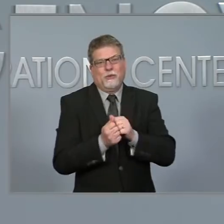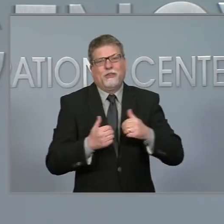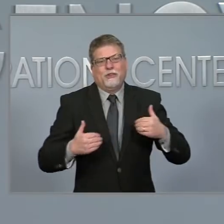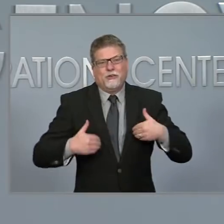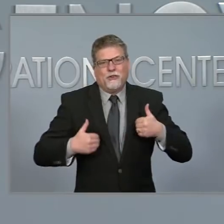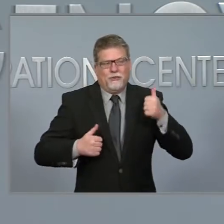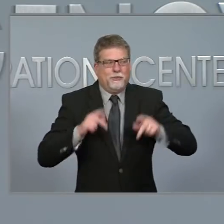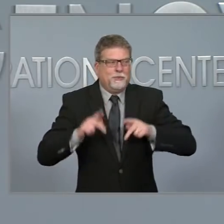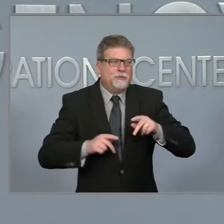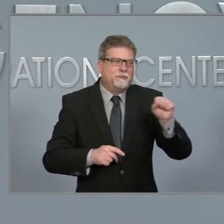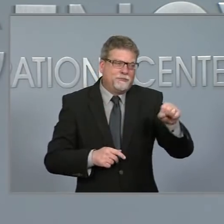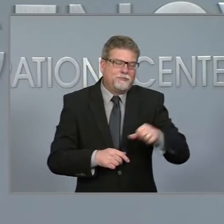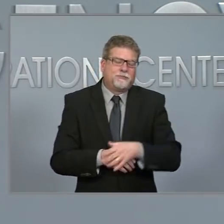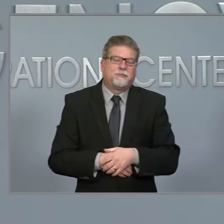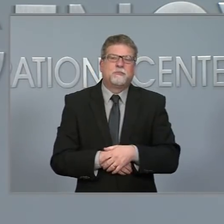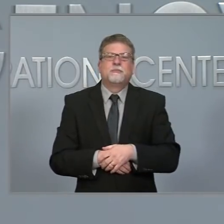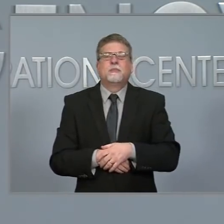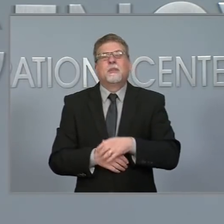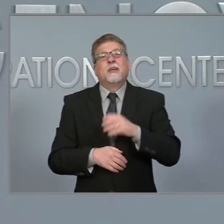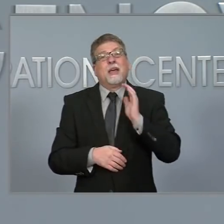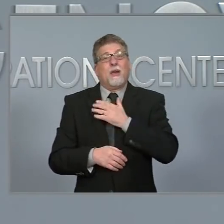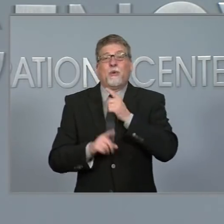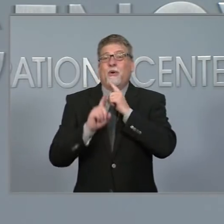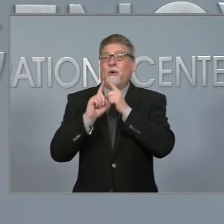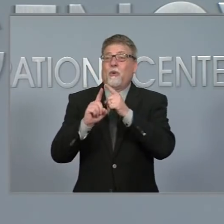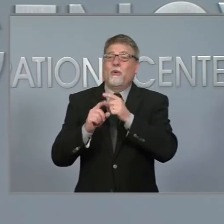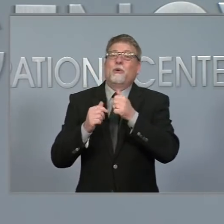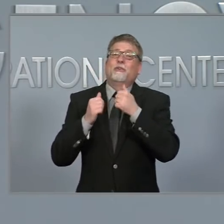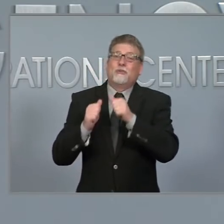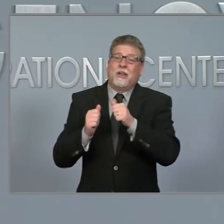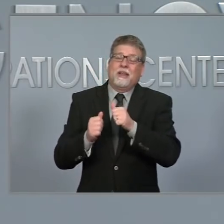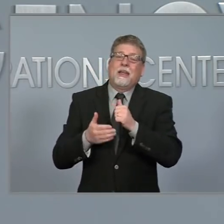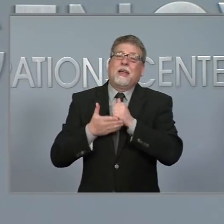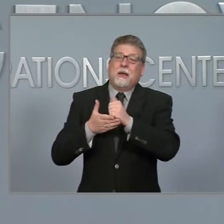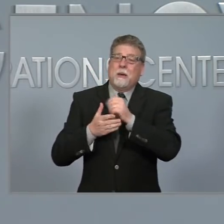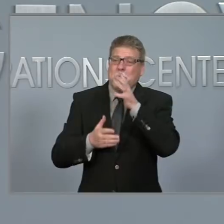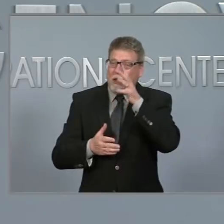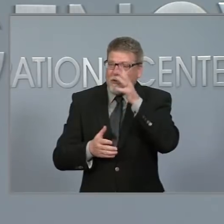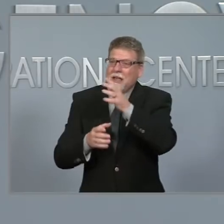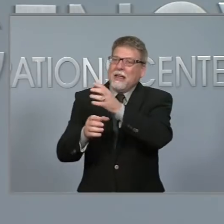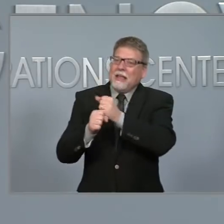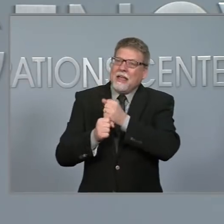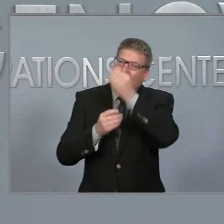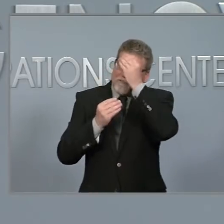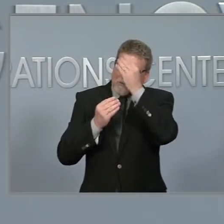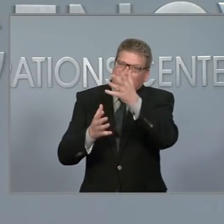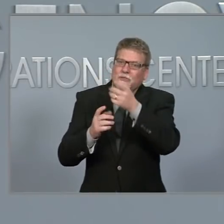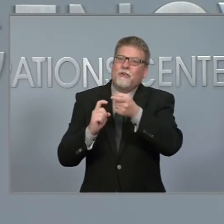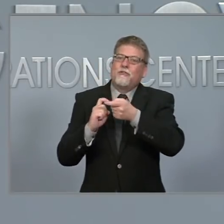en los a las a los papás pell es el mensaje a ellos porque debería ser necesario